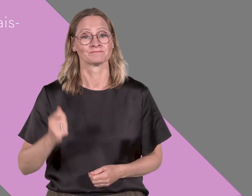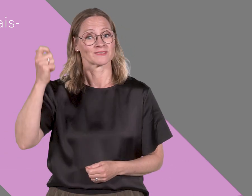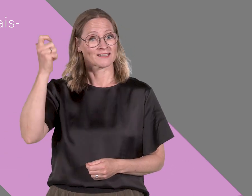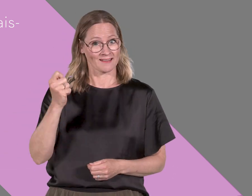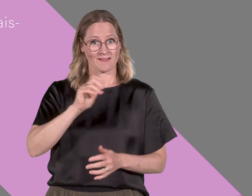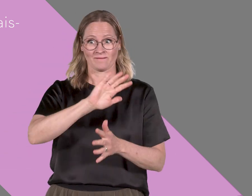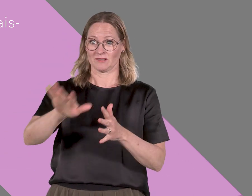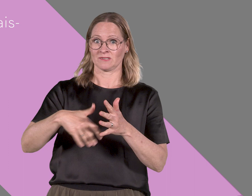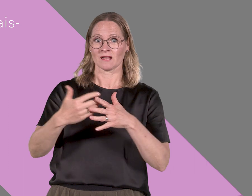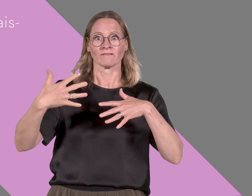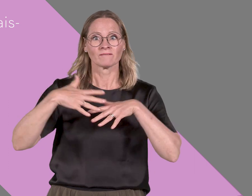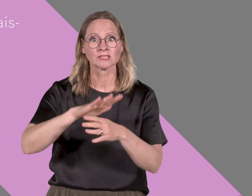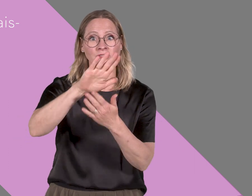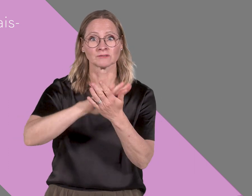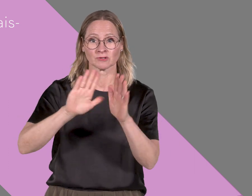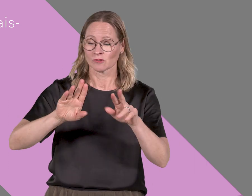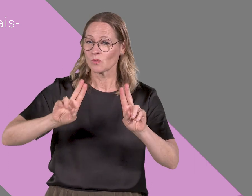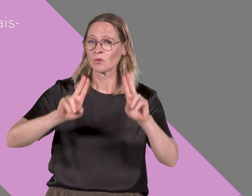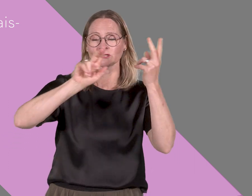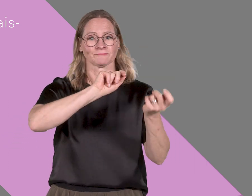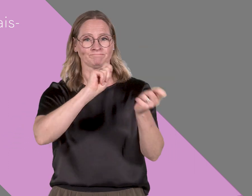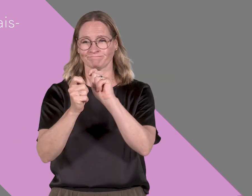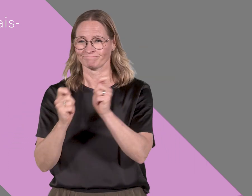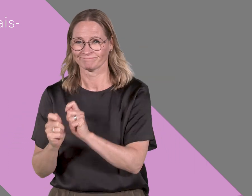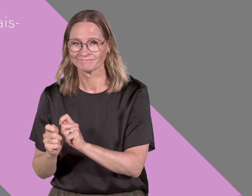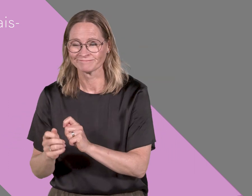Kela on uudistanut viittomakieliset verkkosivunsa.